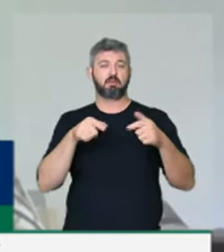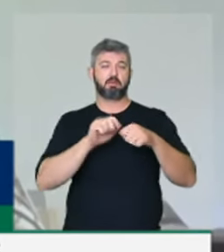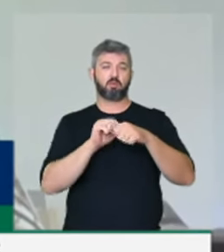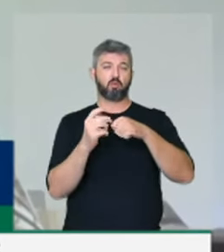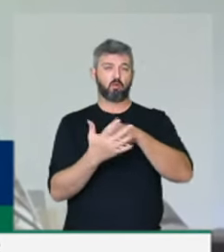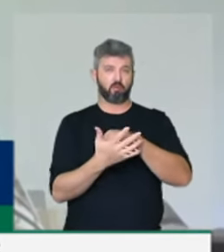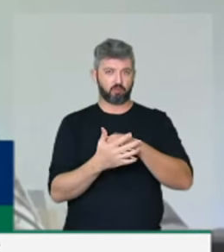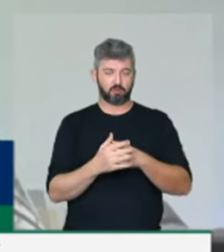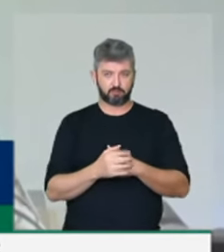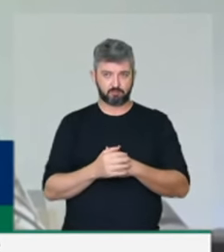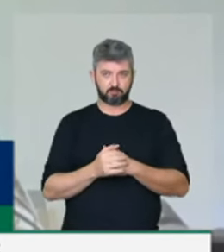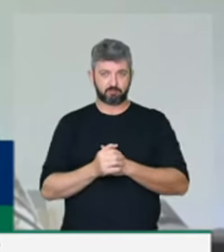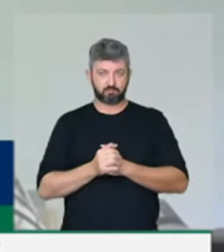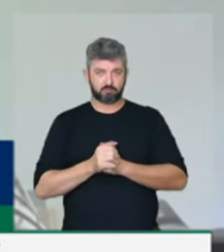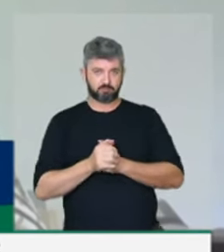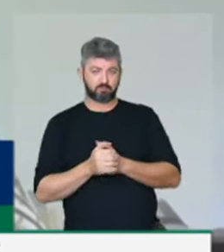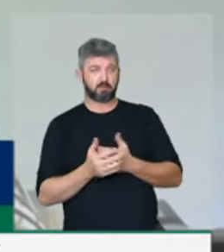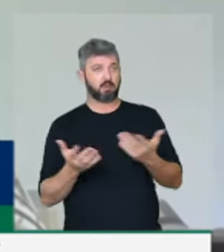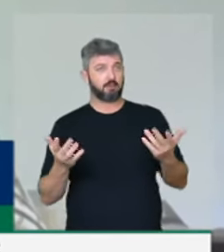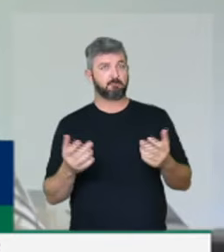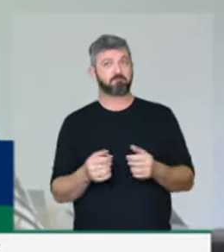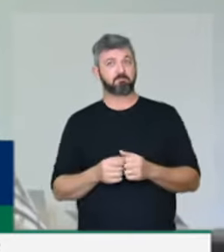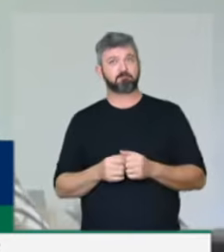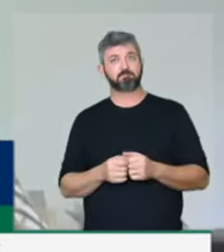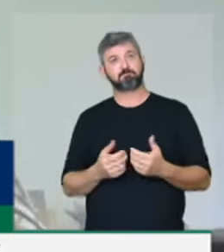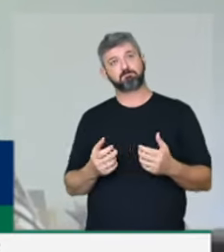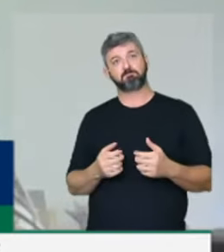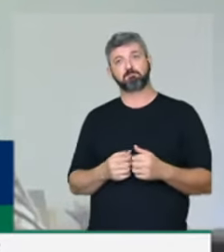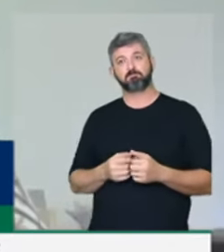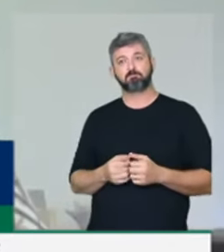ESSA COVID 19 QUE TANTO É ... AVISÁ-LA VÁRIAS FAMÍLIAS BRASILEIRAS ENTÃO A REDE, ELA